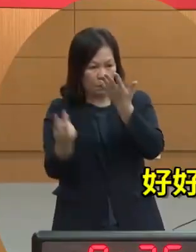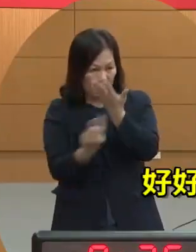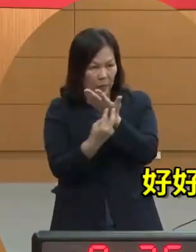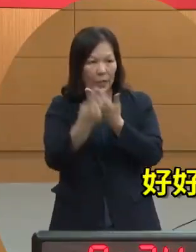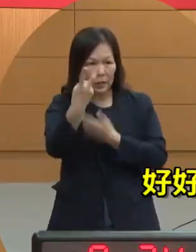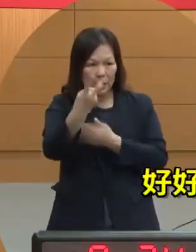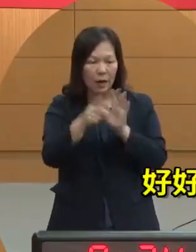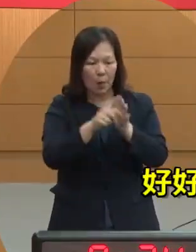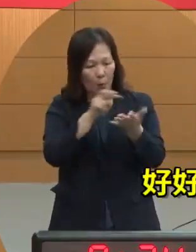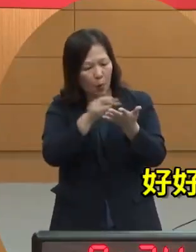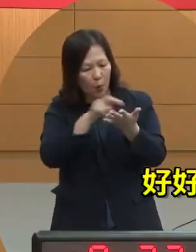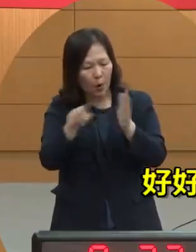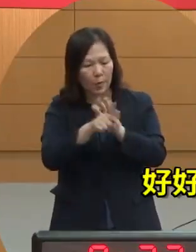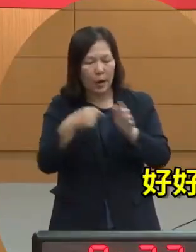好好看一下我張怡的這一邊